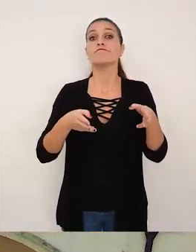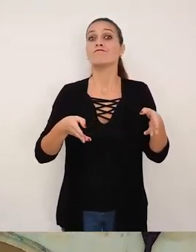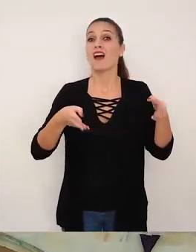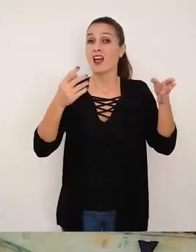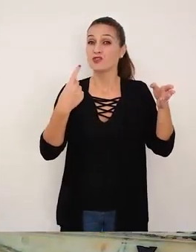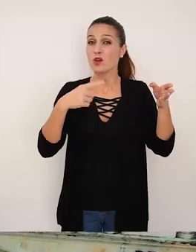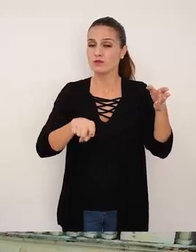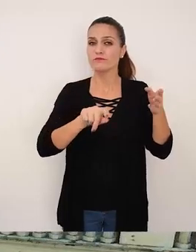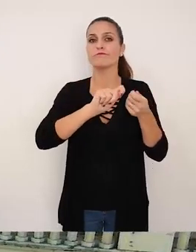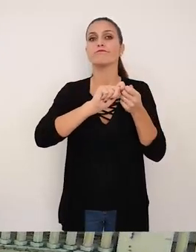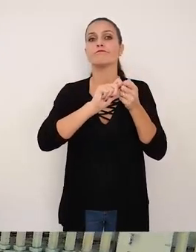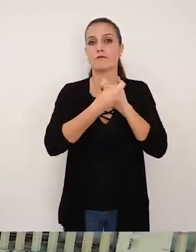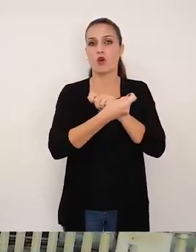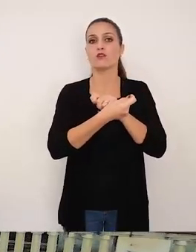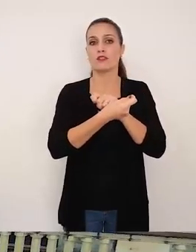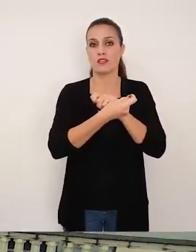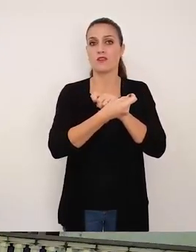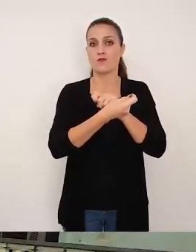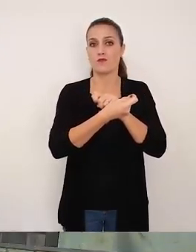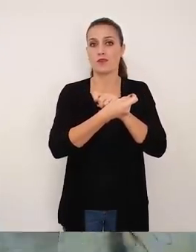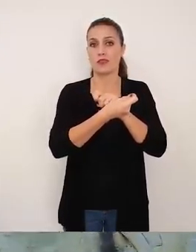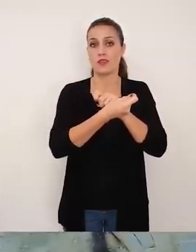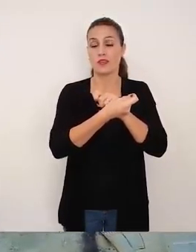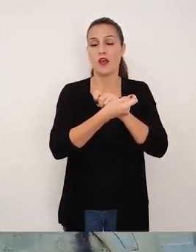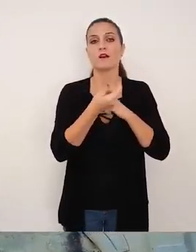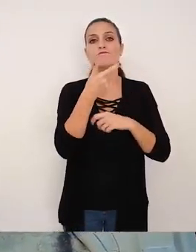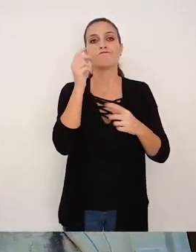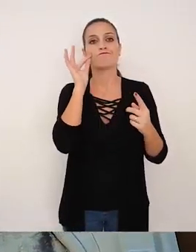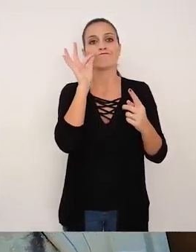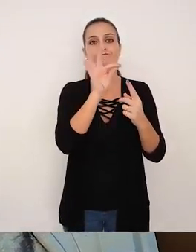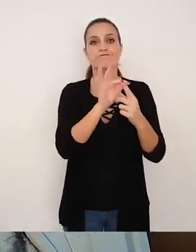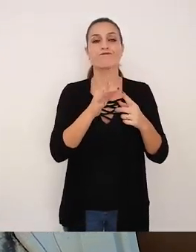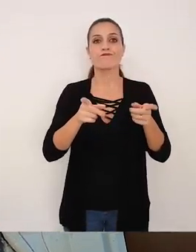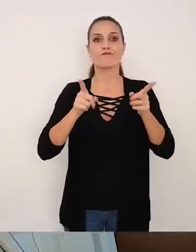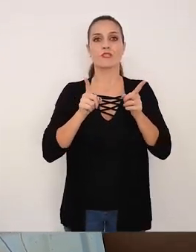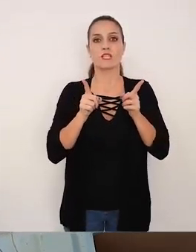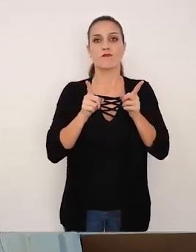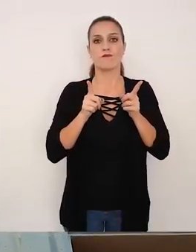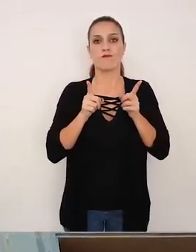l’edificio subì importanti modifiche strutturali allo scopo di meglio adeguare i sistemi difensivi.